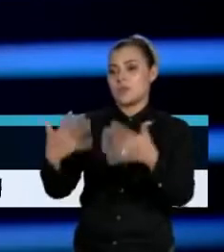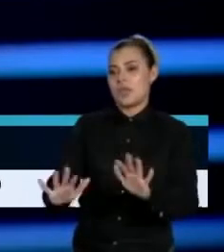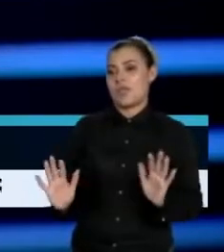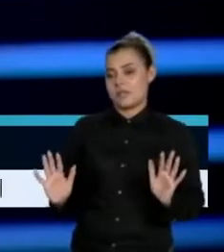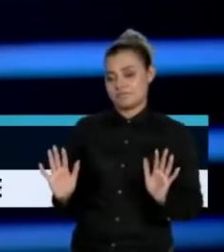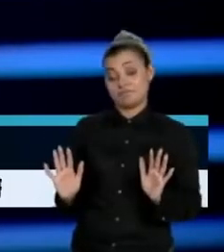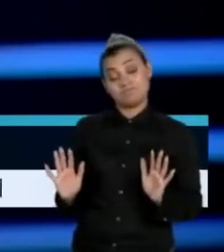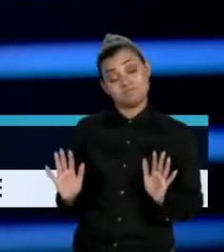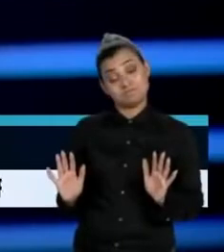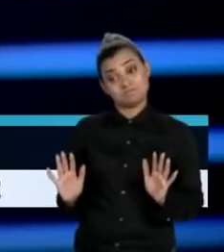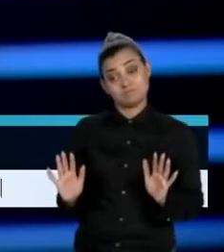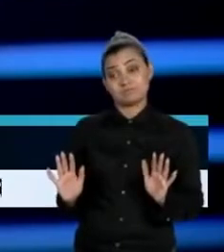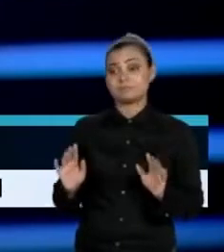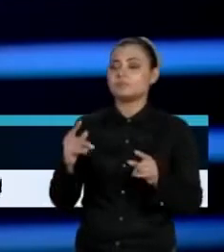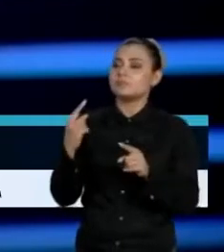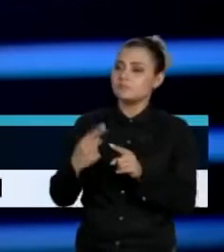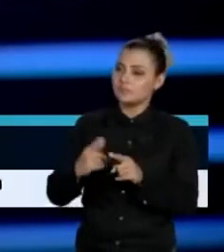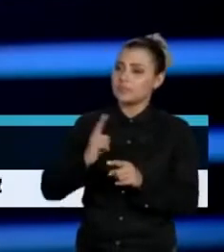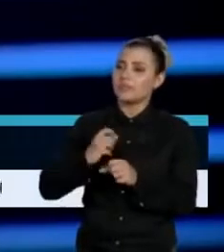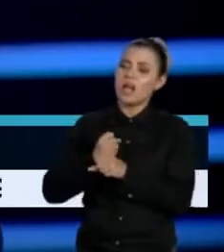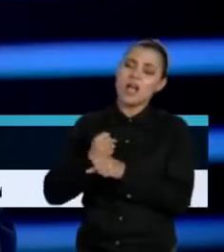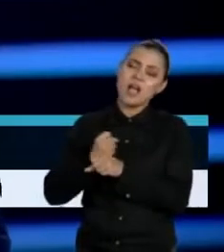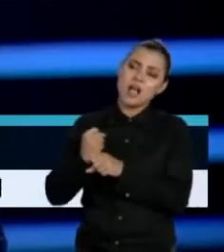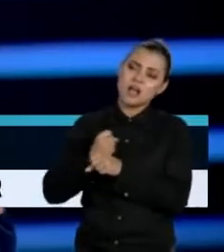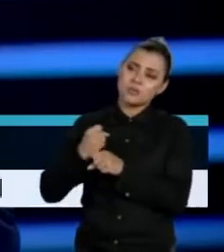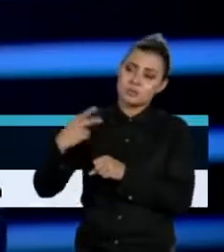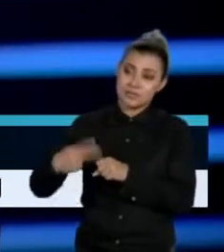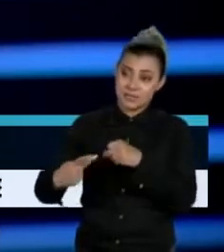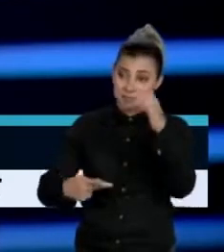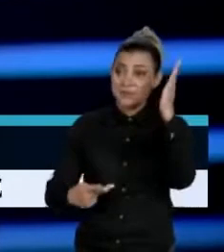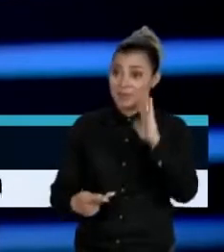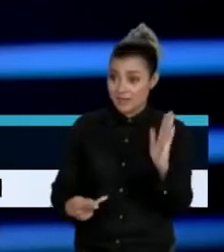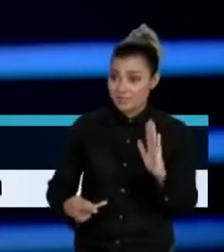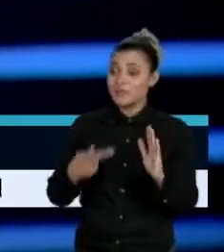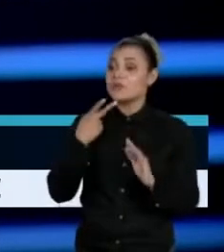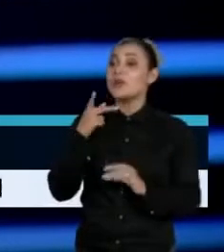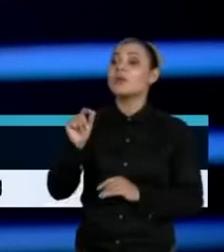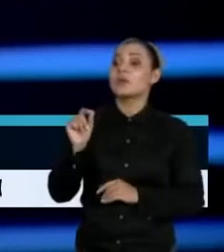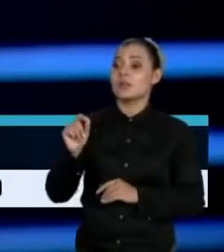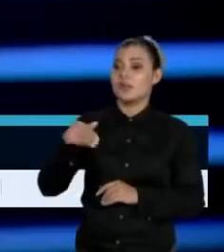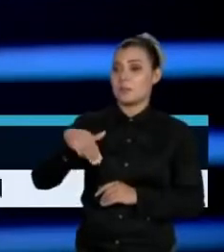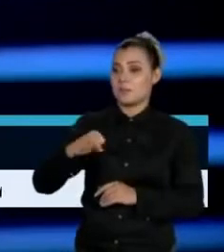durante anos aqui no brasil mesmo se falou que o max seria um exemplo no